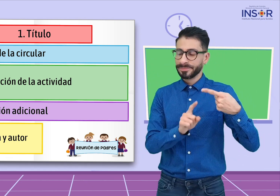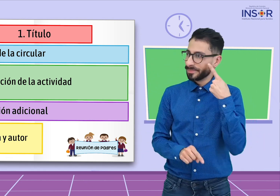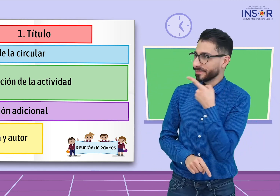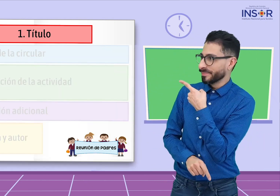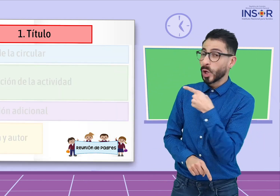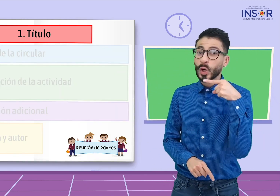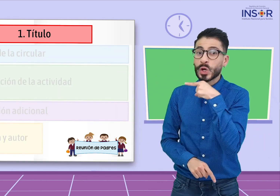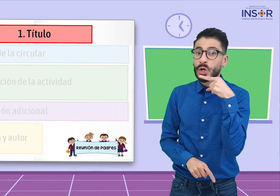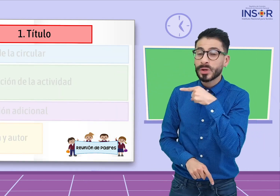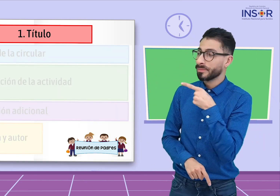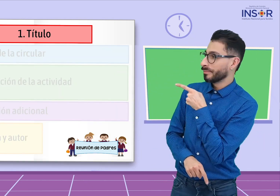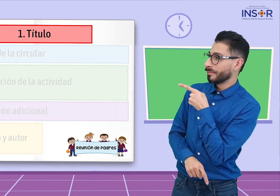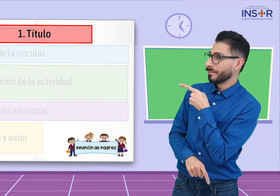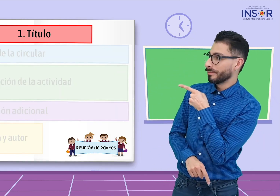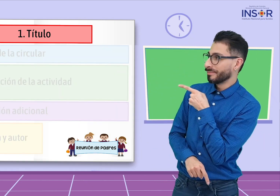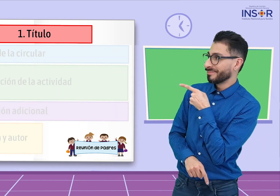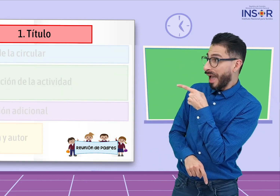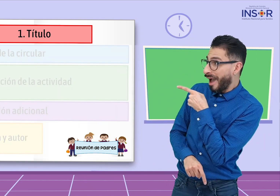La primera parte, de color rojo.